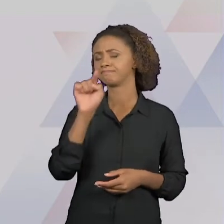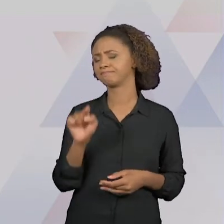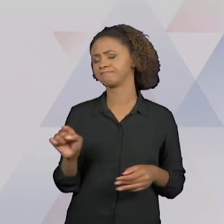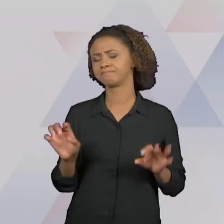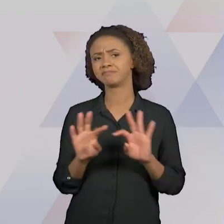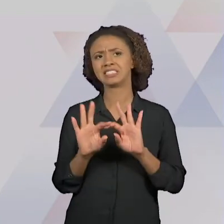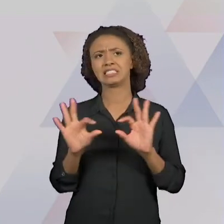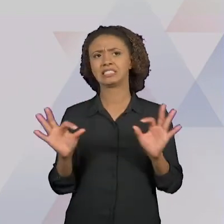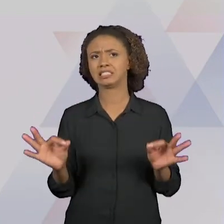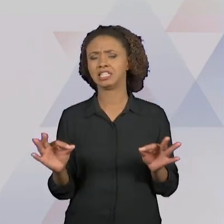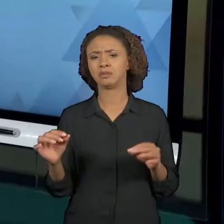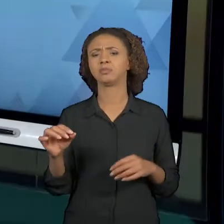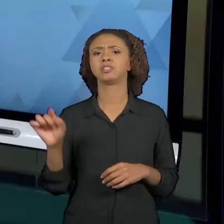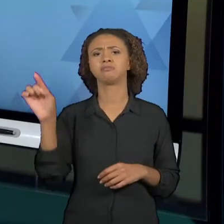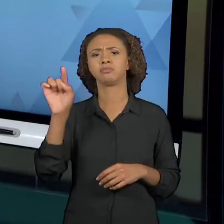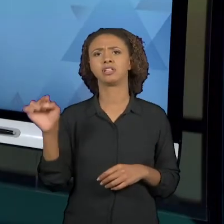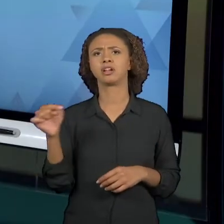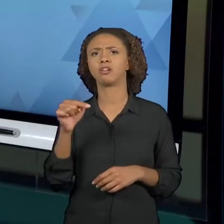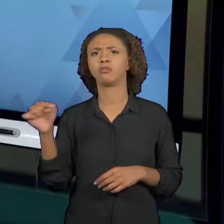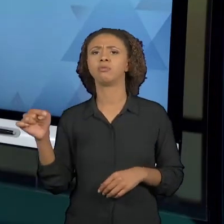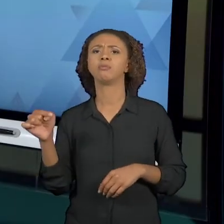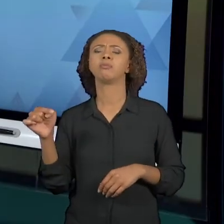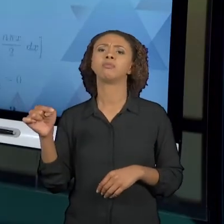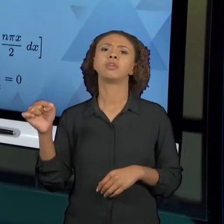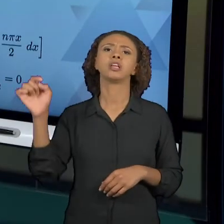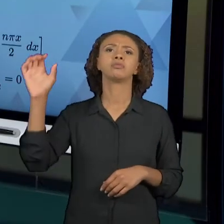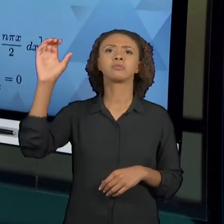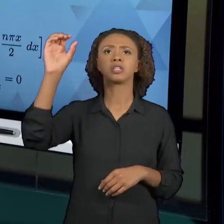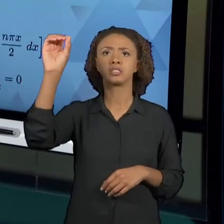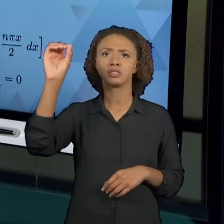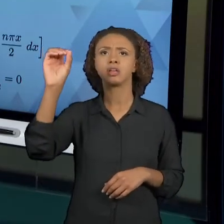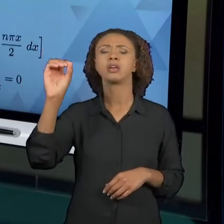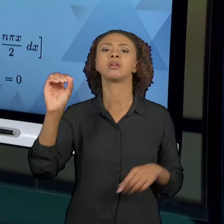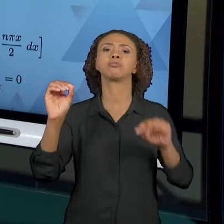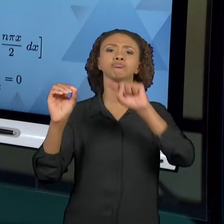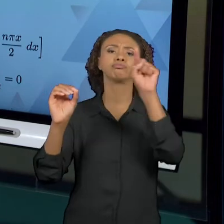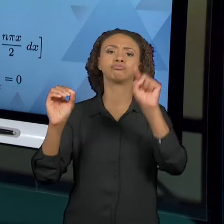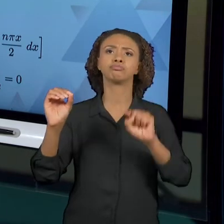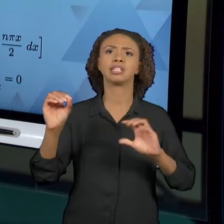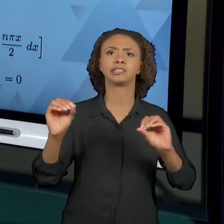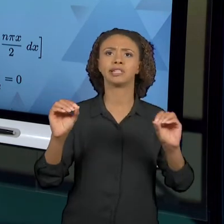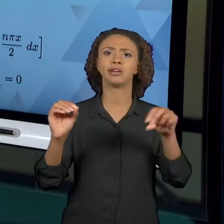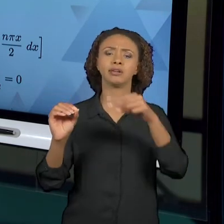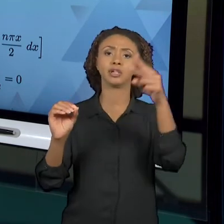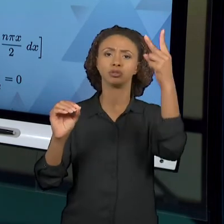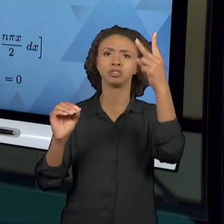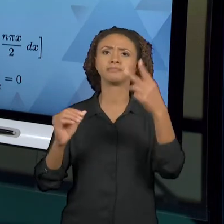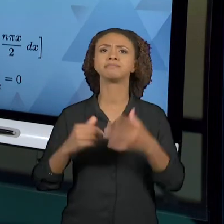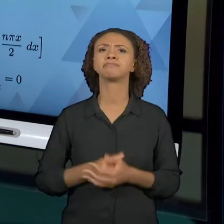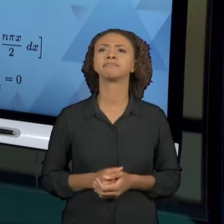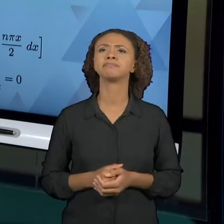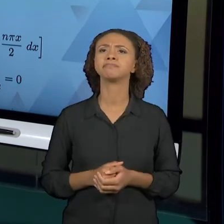RESULTADO QUE O "A ZERO" VALE DOIS. E NO "AN", COMO É QUE A GENTE FAZ? A GENTE PEGA A FUNÇÃO